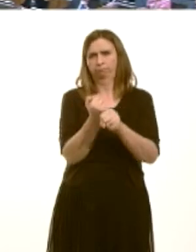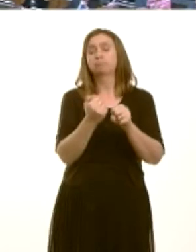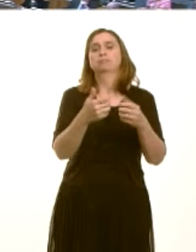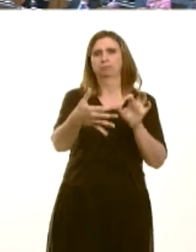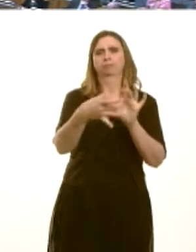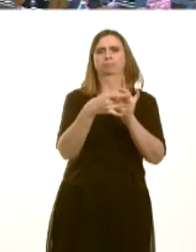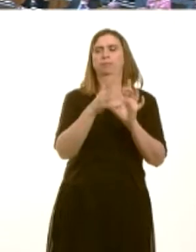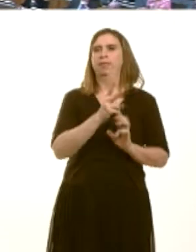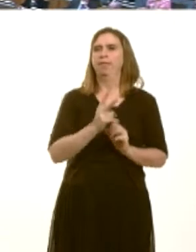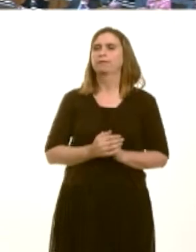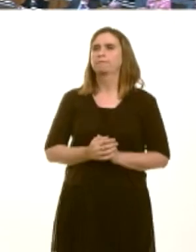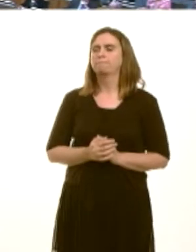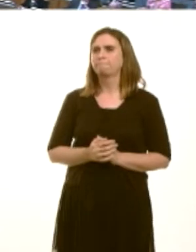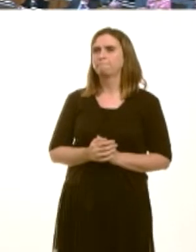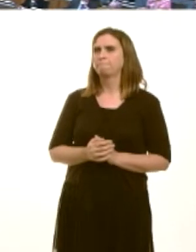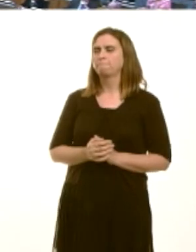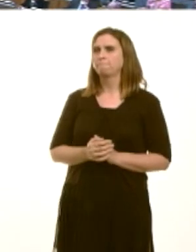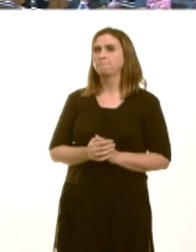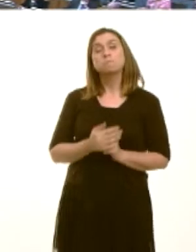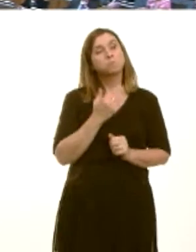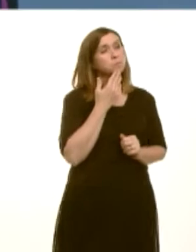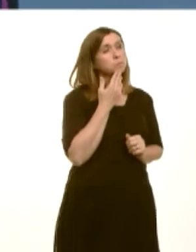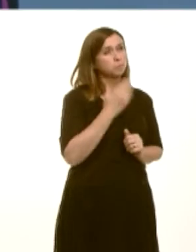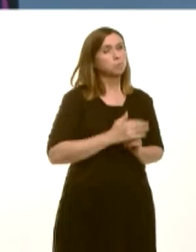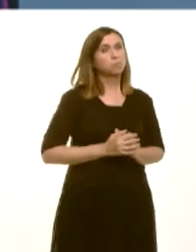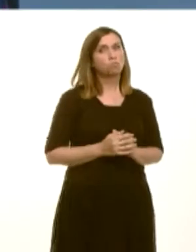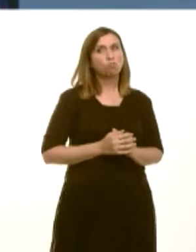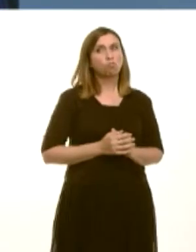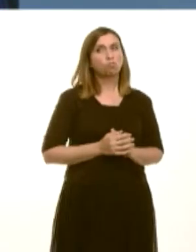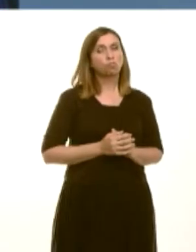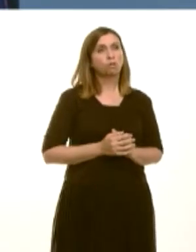ei wneud, ac, wrth gwrs, beth fyddaiír costau. Paul Davies: Brif Weinidog, mae gorsaf drenau